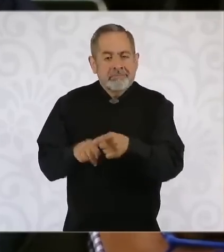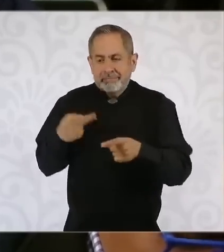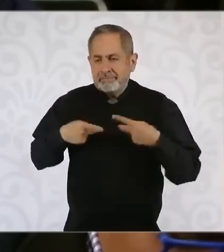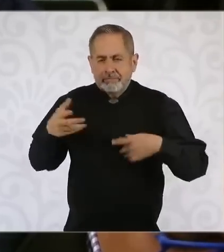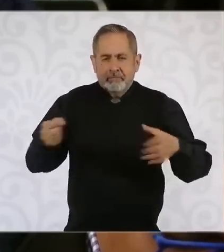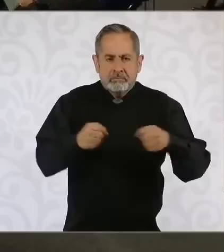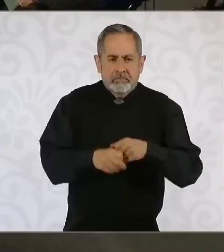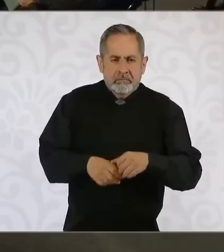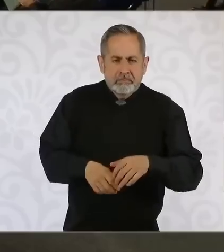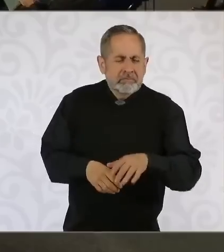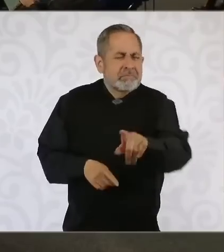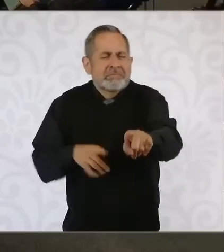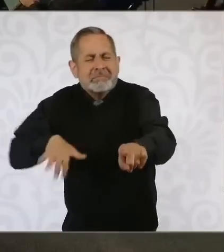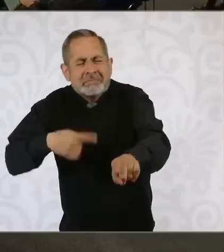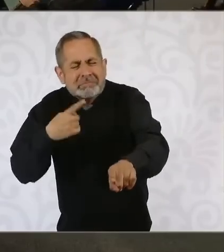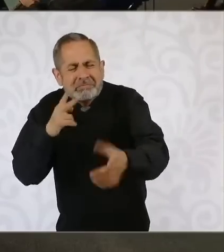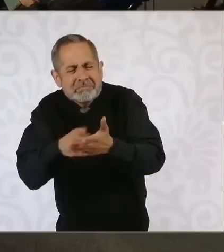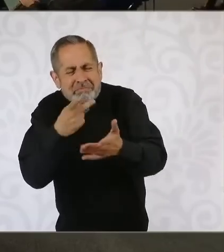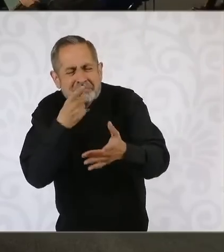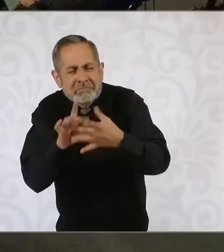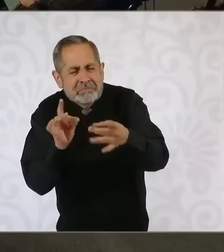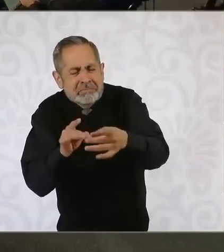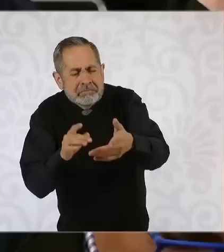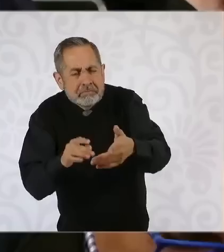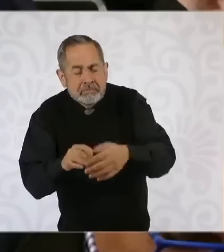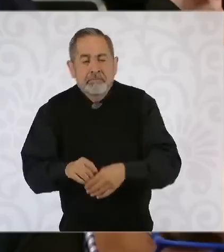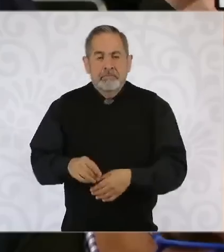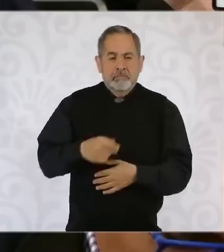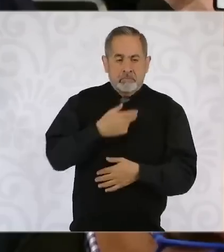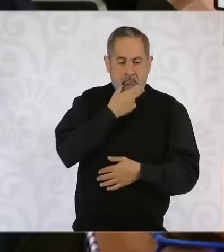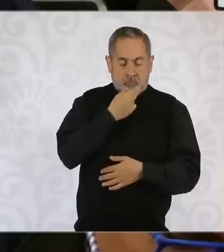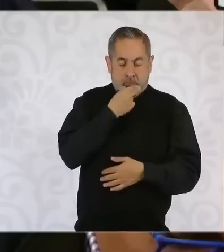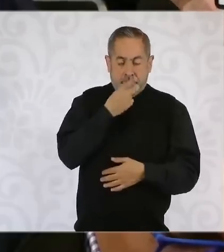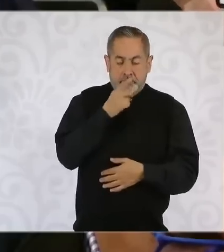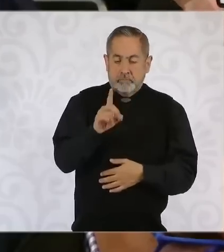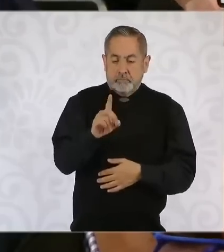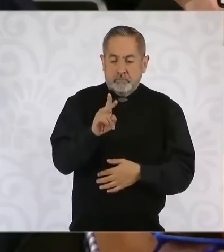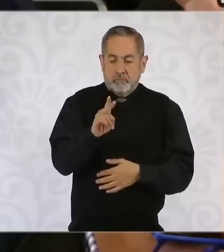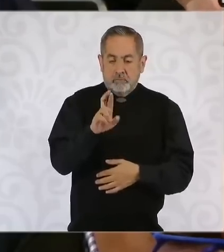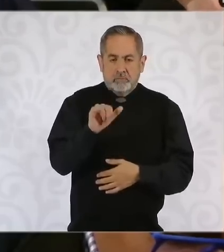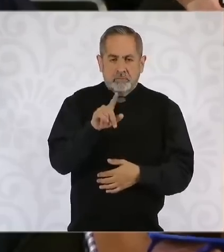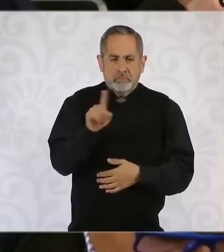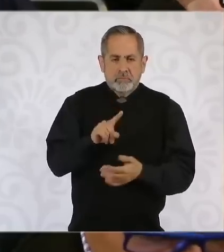fue la última que dijiste eh que cuando durazo empieza a organizar no la última La Última no ha